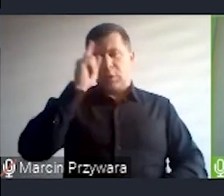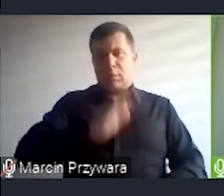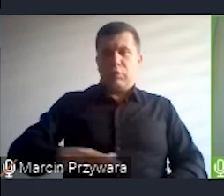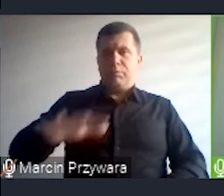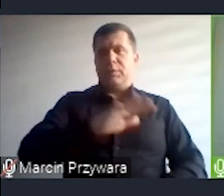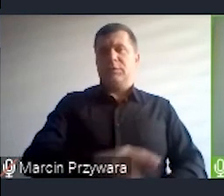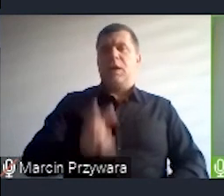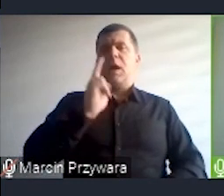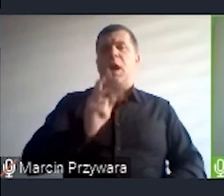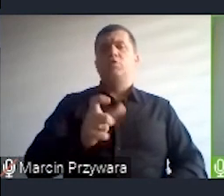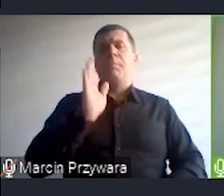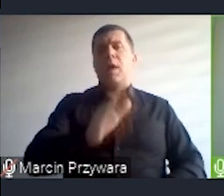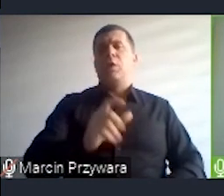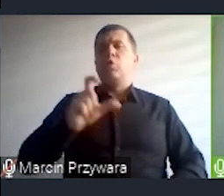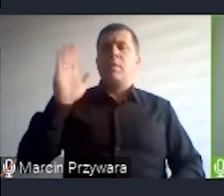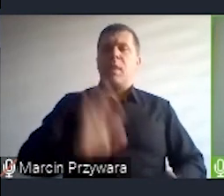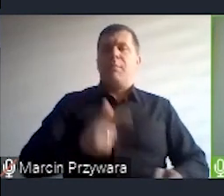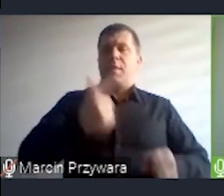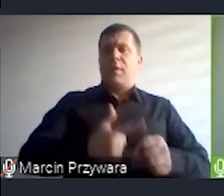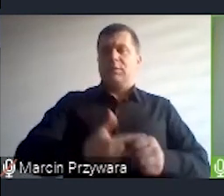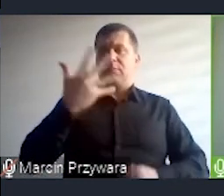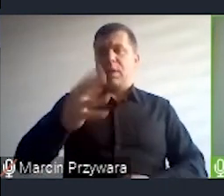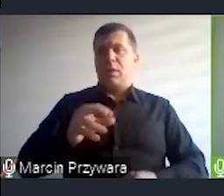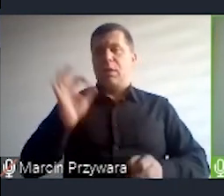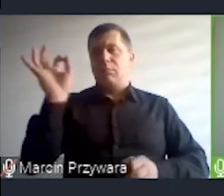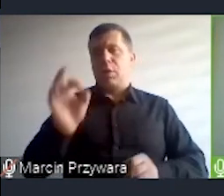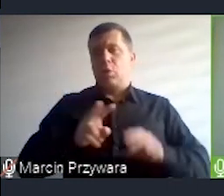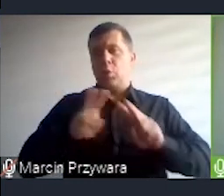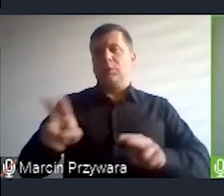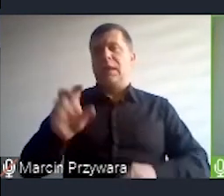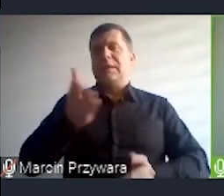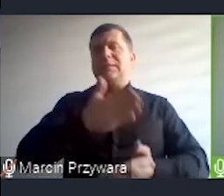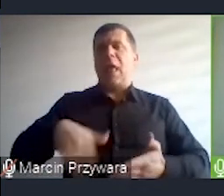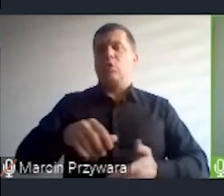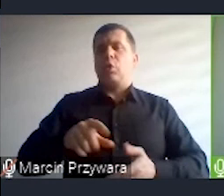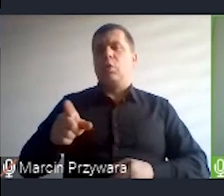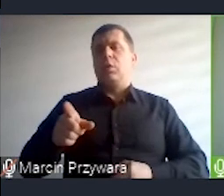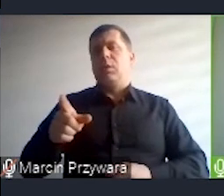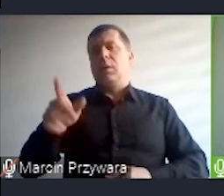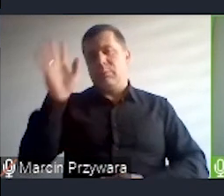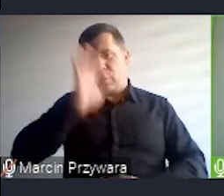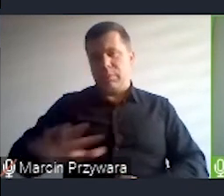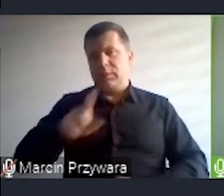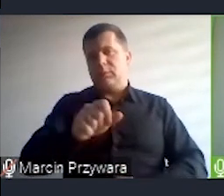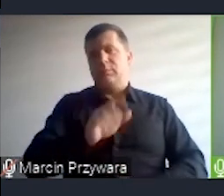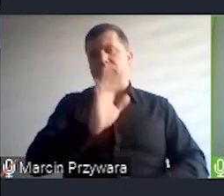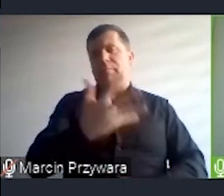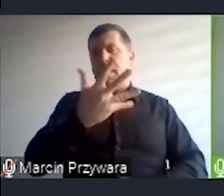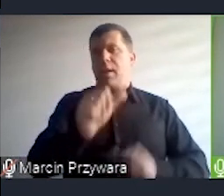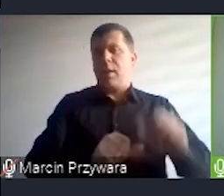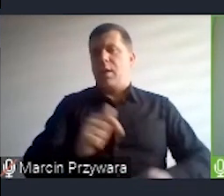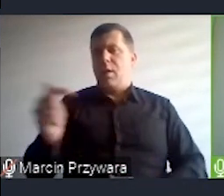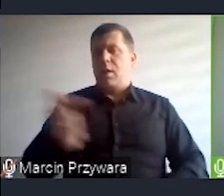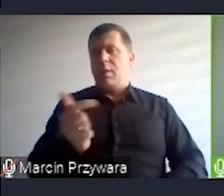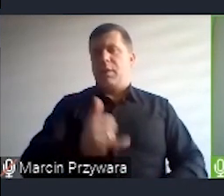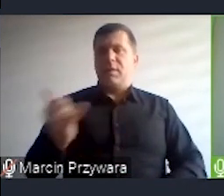Każdy kto ma co najmniej 25 procent udziałów sektora publicznego jest przedsiębiorstwem dużym objętym pięcioletnią trwałości.